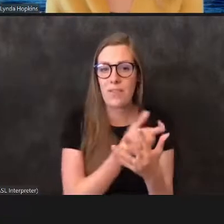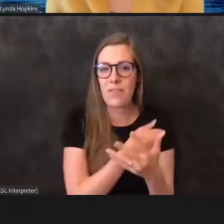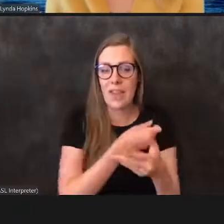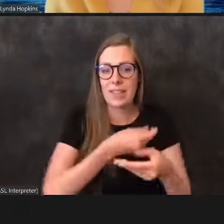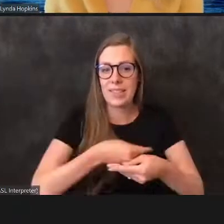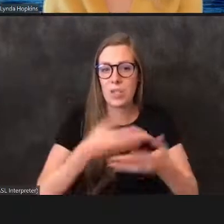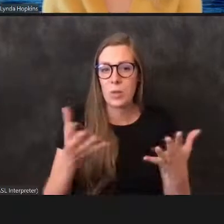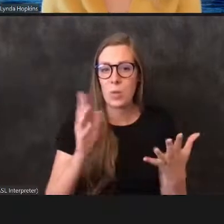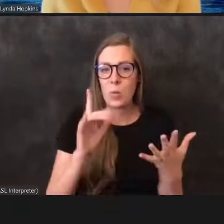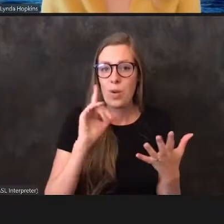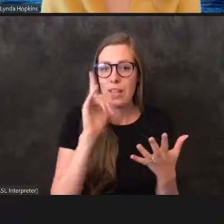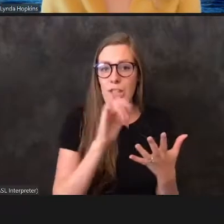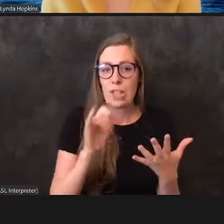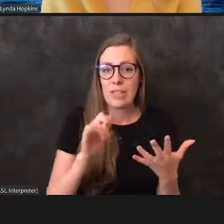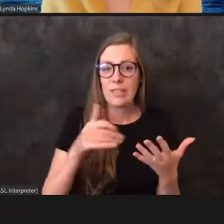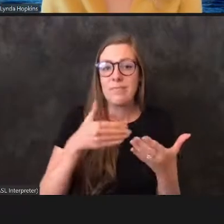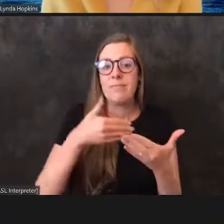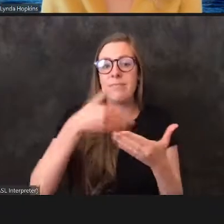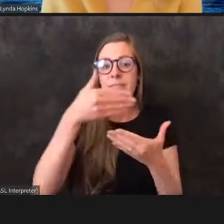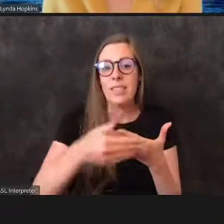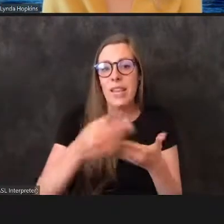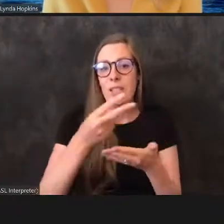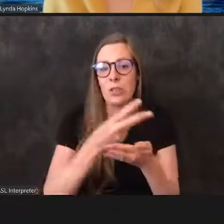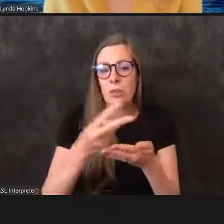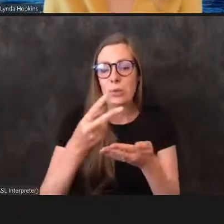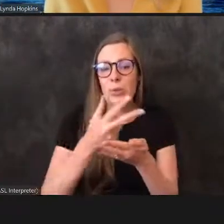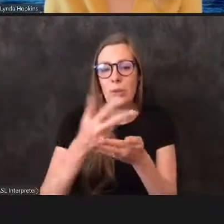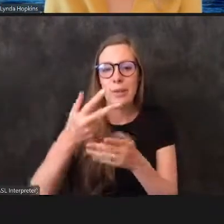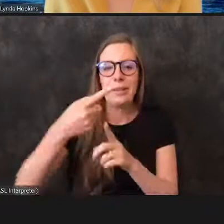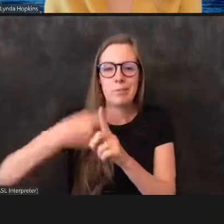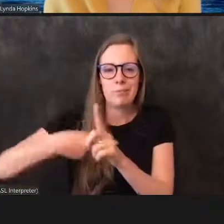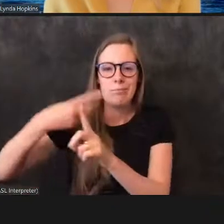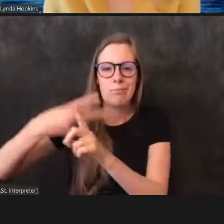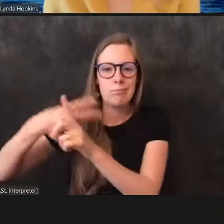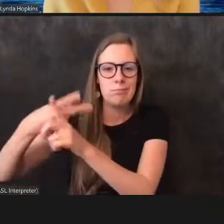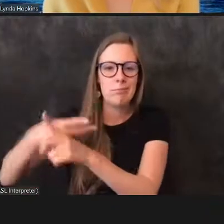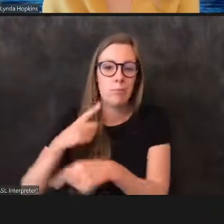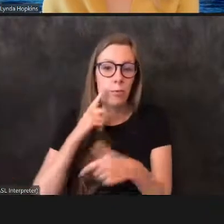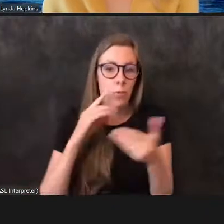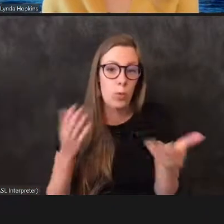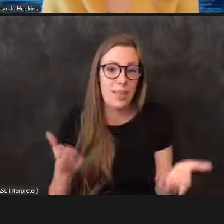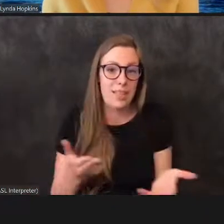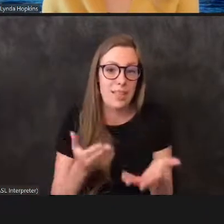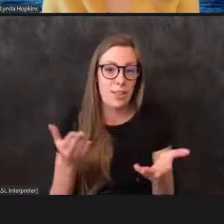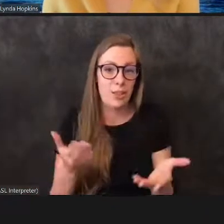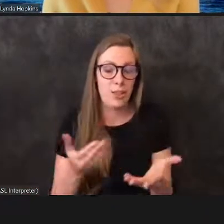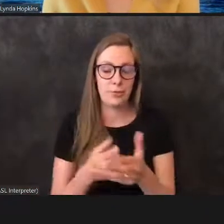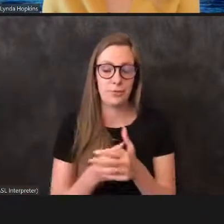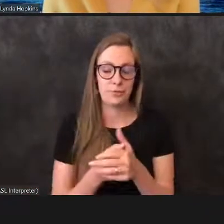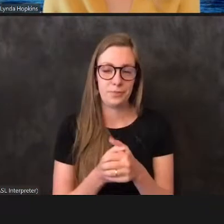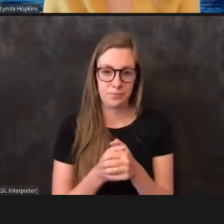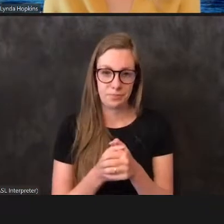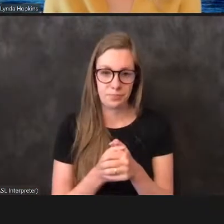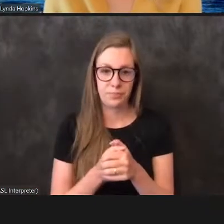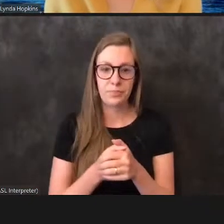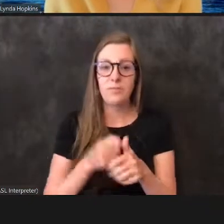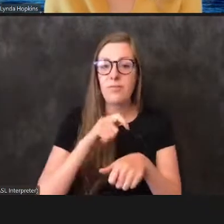distribución de la vacunas con los que va a haber siete semanas y meses para el. La costa este y aquí en